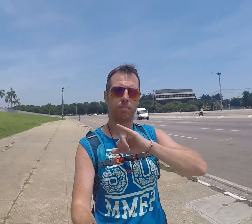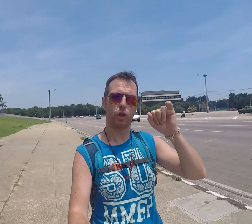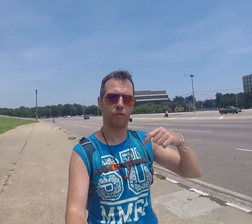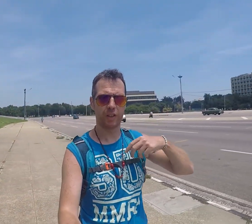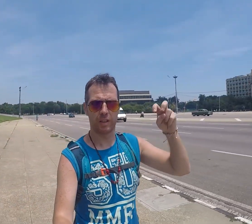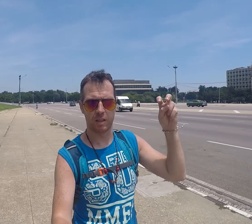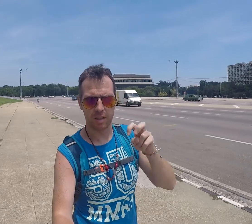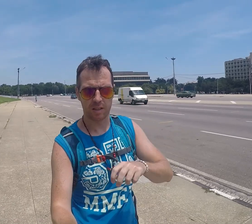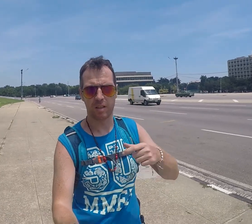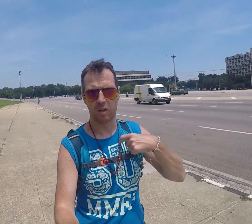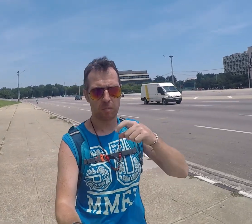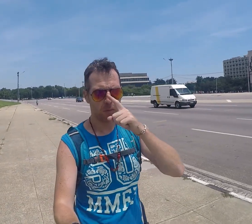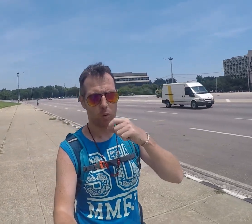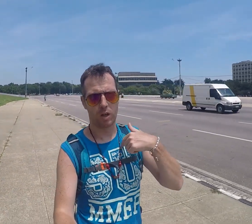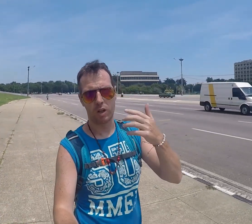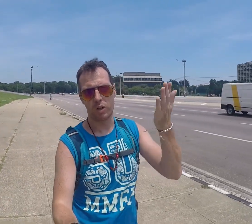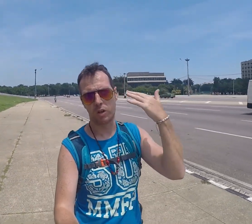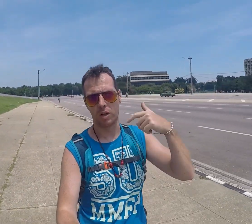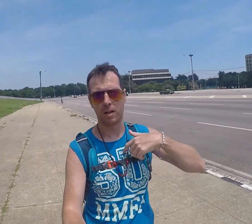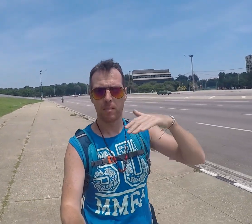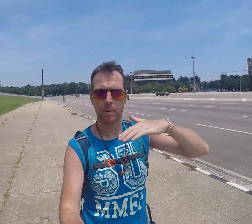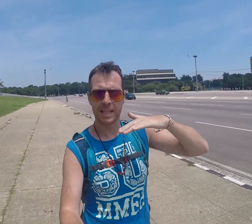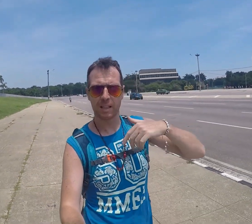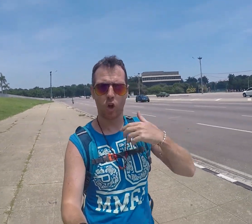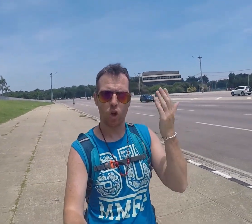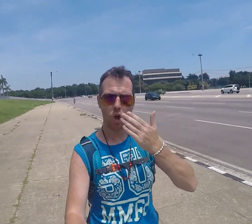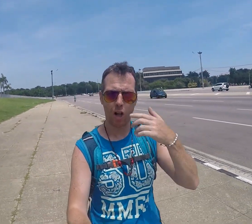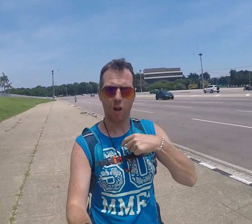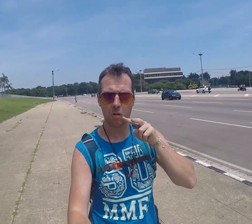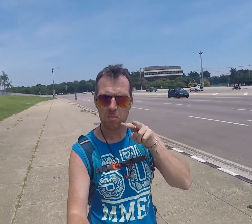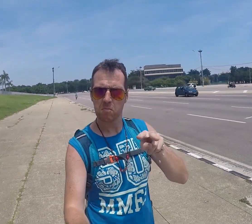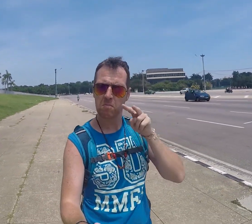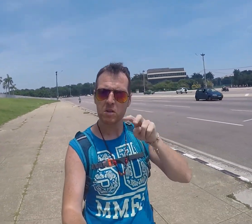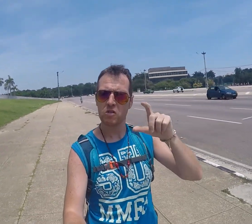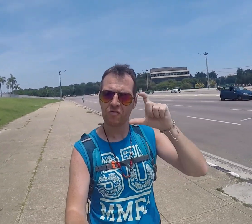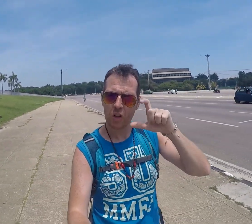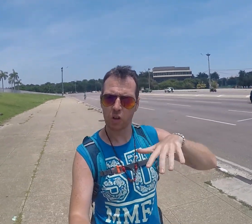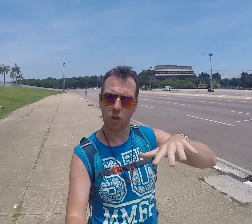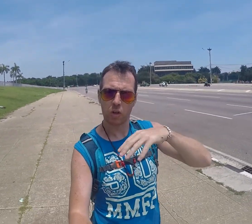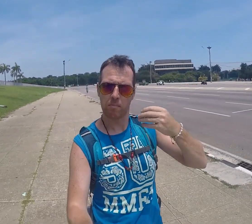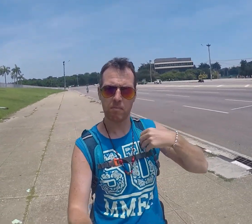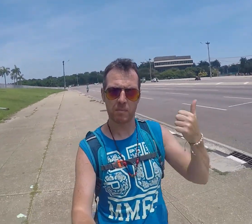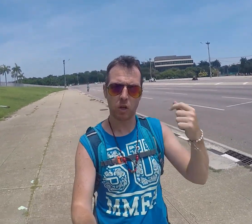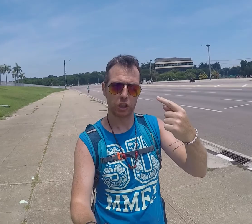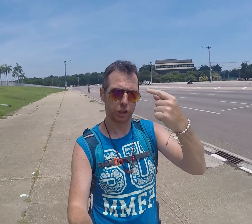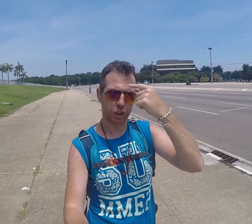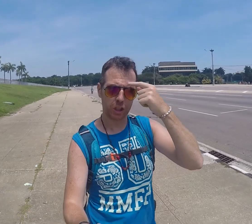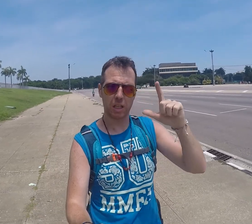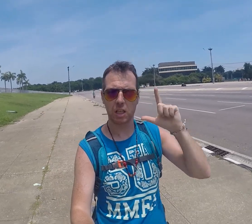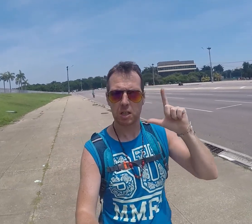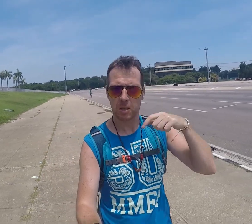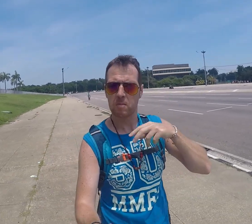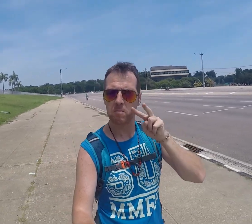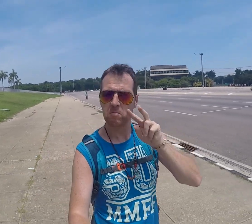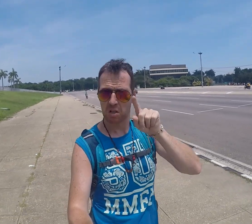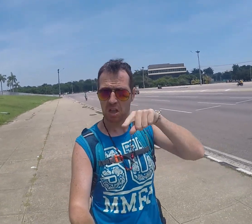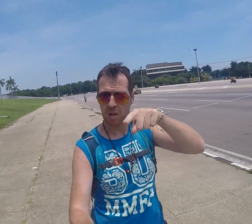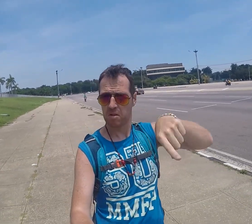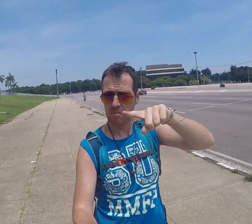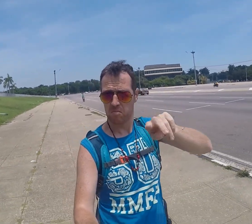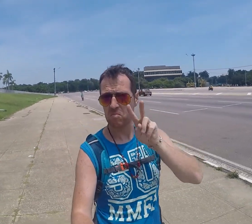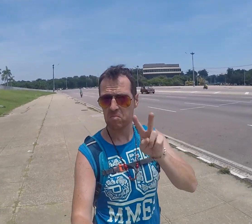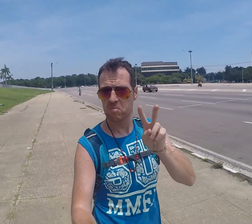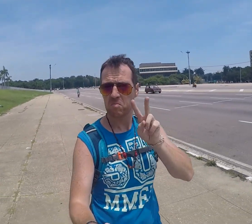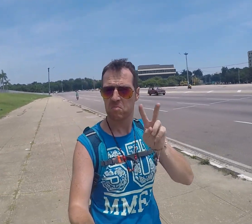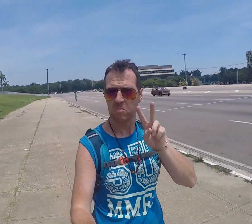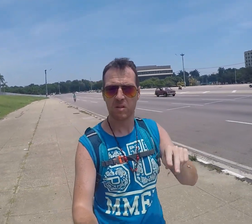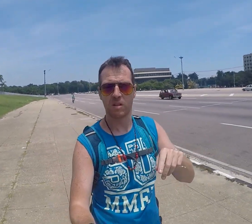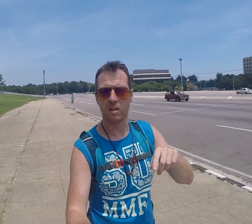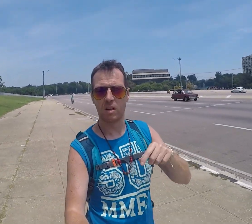Por fin ya estoy aquí, me acuerdo de cuando era pequeño y veía esa famosa foto de Che en el colegio